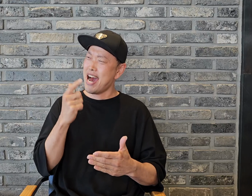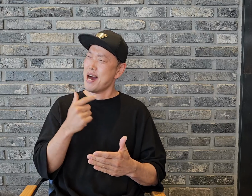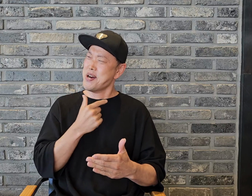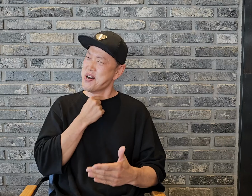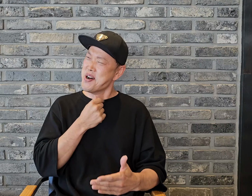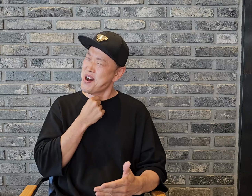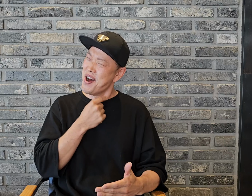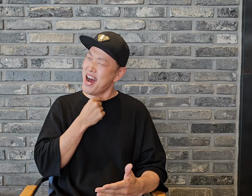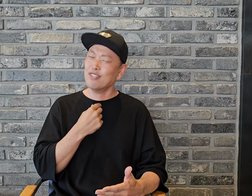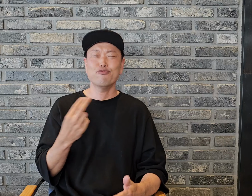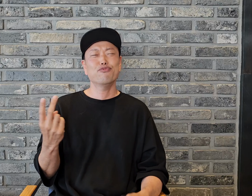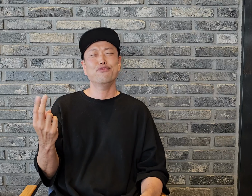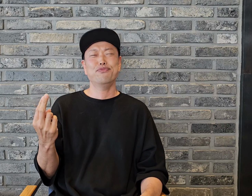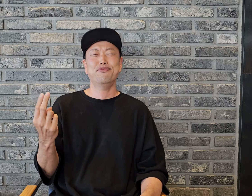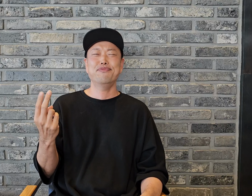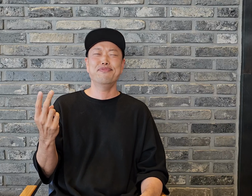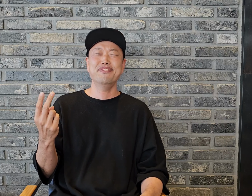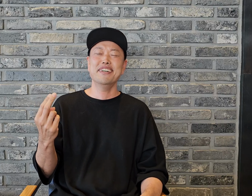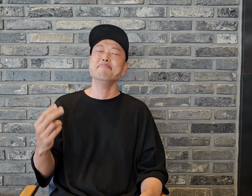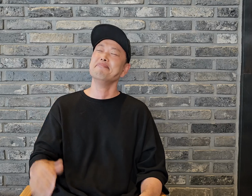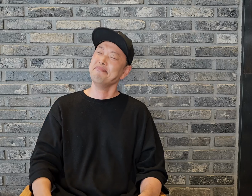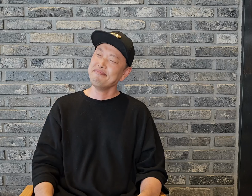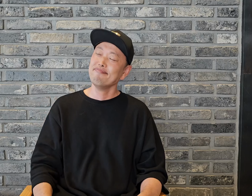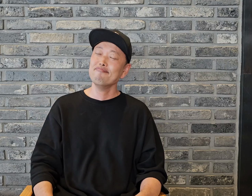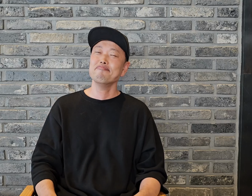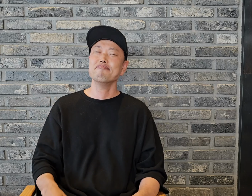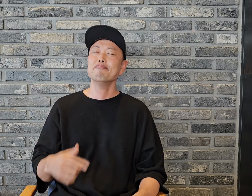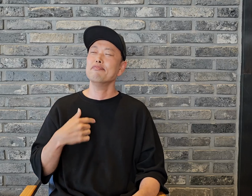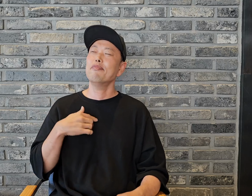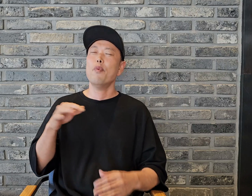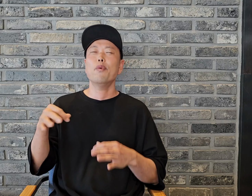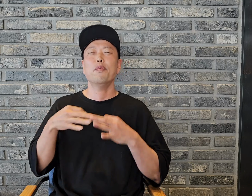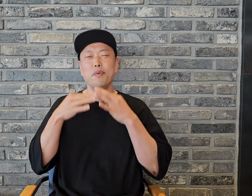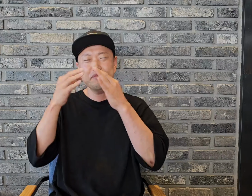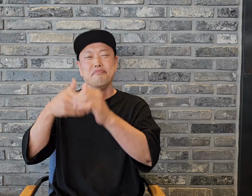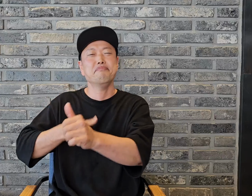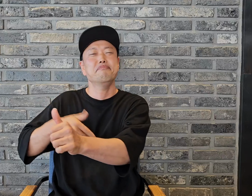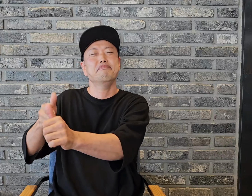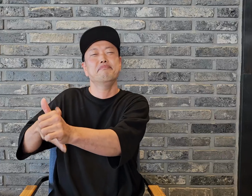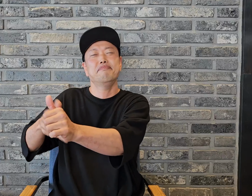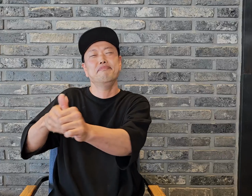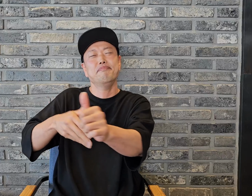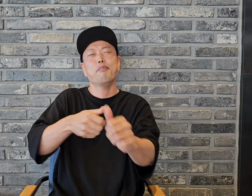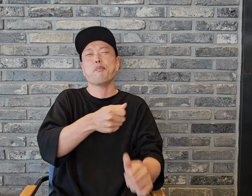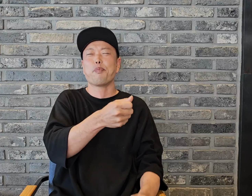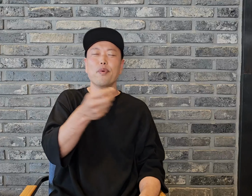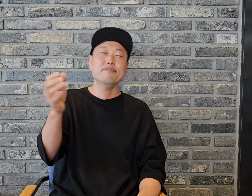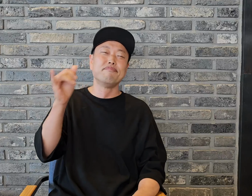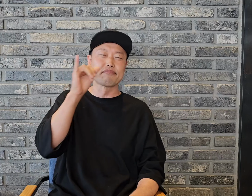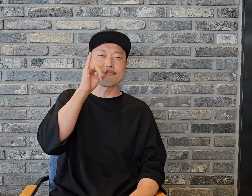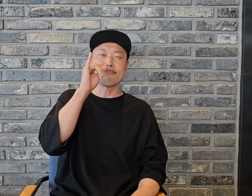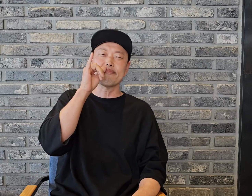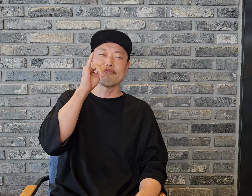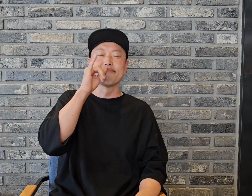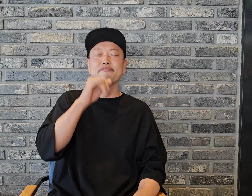どちらかだと思います 。 あはは。 私に助けを求めてきた人が何人かいます。